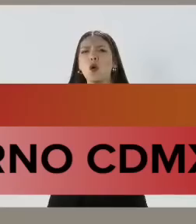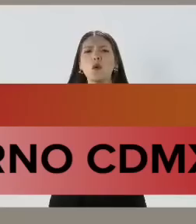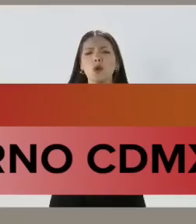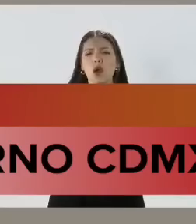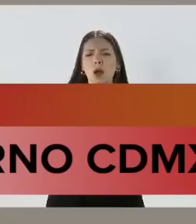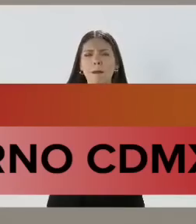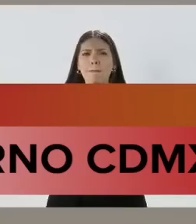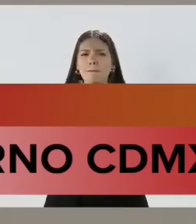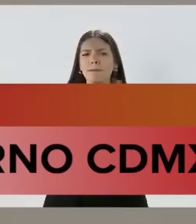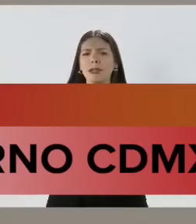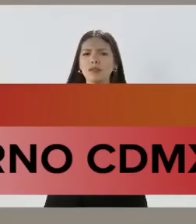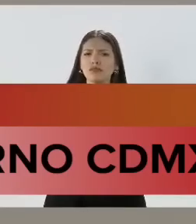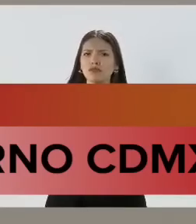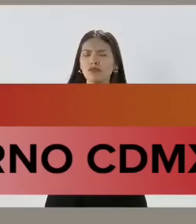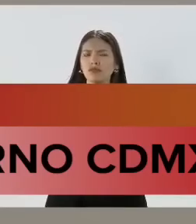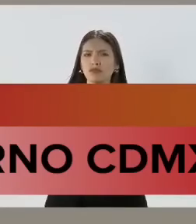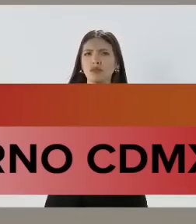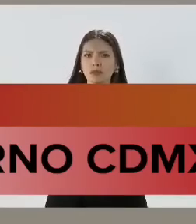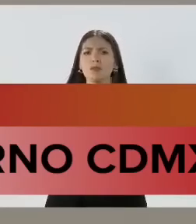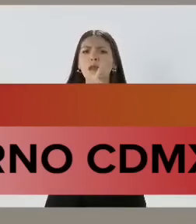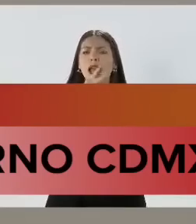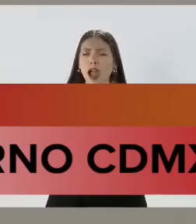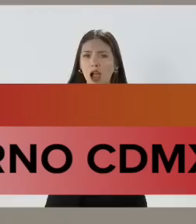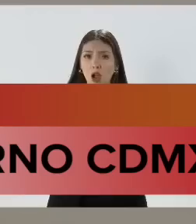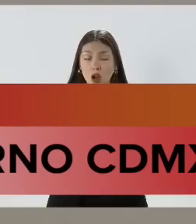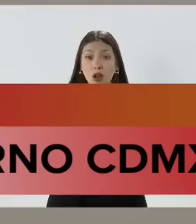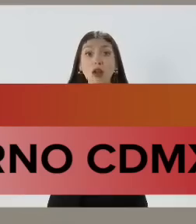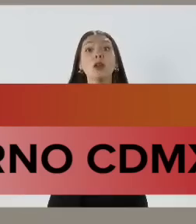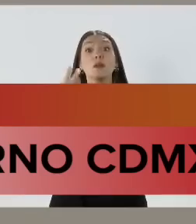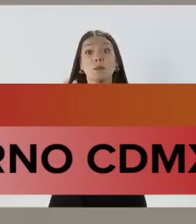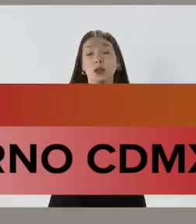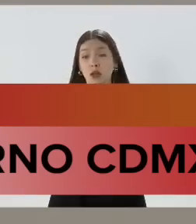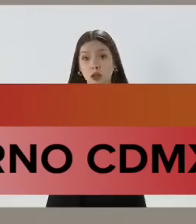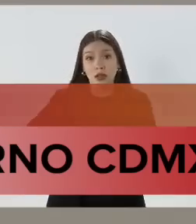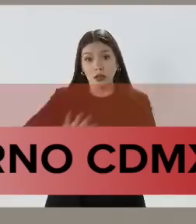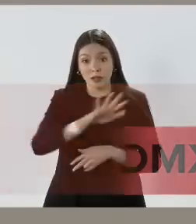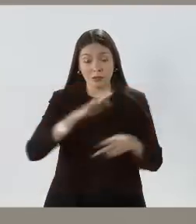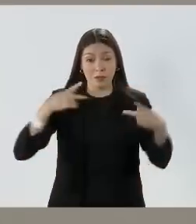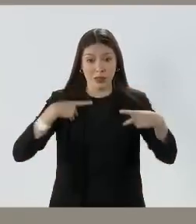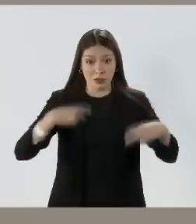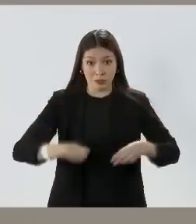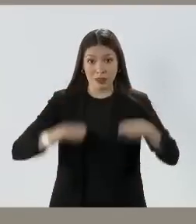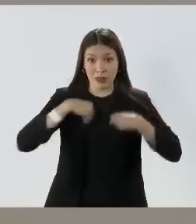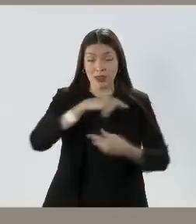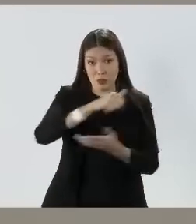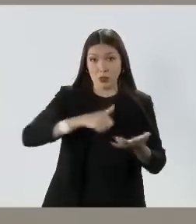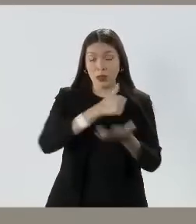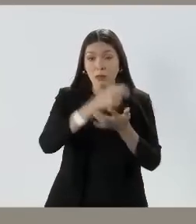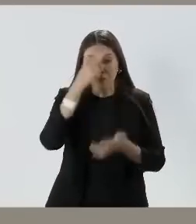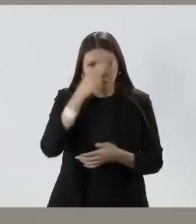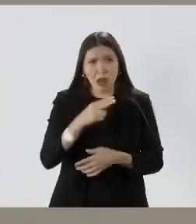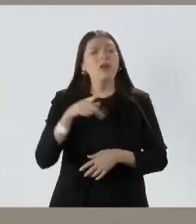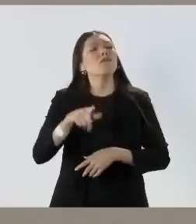la mayoría de los ciudadanos de esta capital manifestaron su respaldo de continuar con la